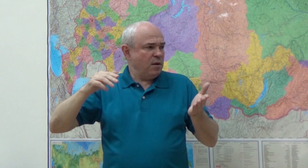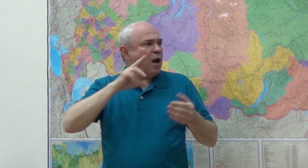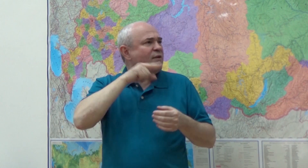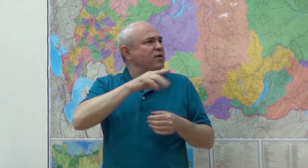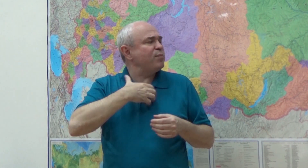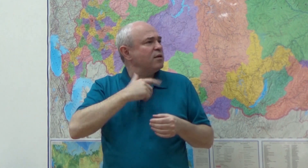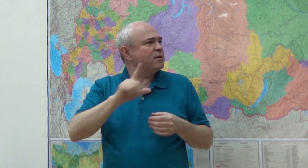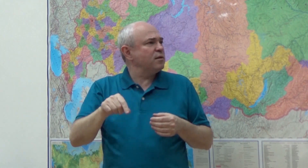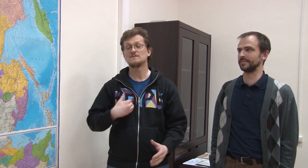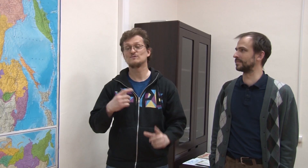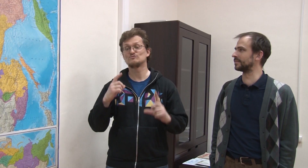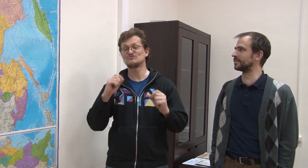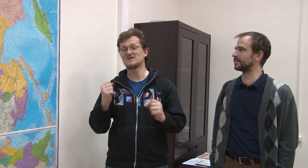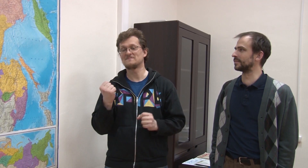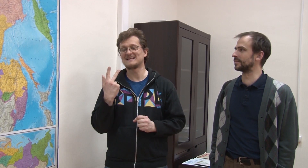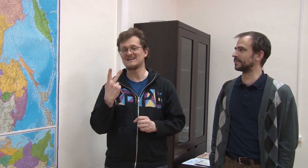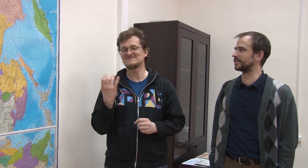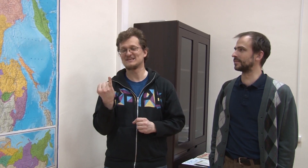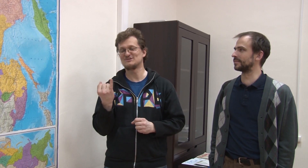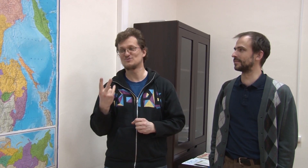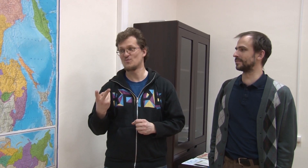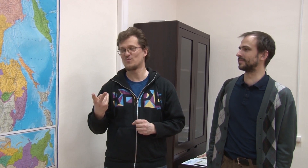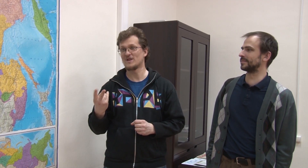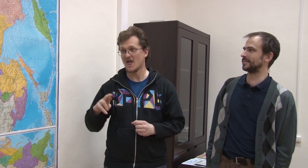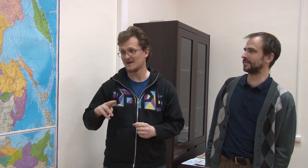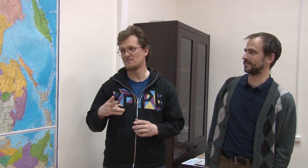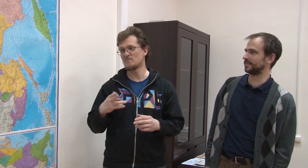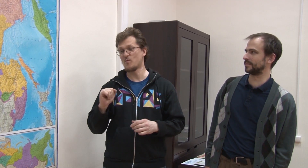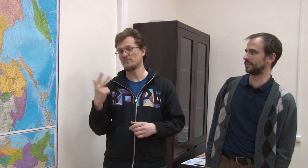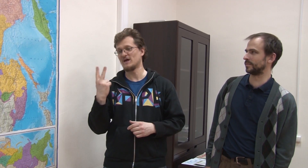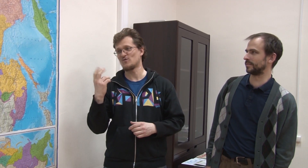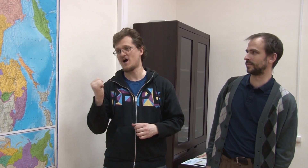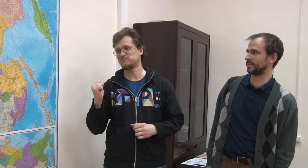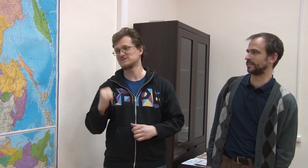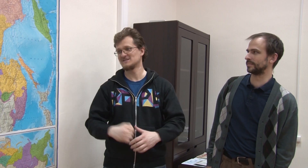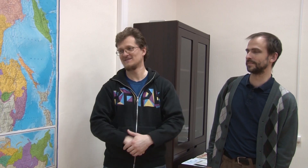Когда вы собираетесь поехать туда? Мы уезжаем 13 июля и пробудем там до 2 августа.